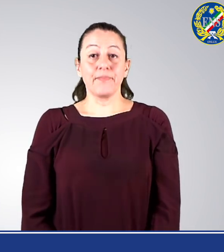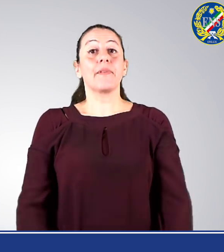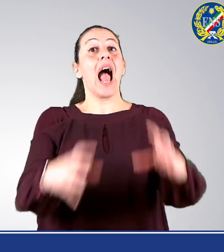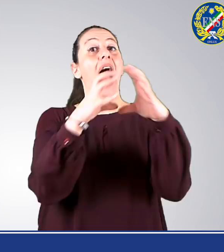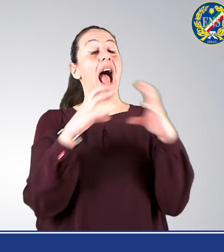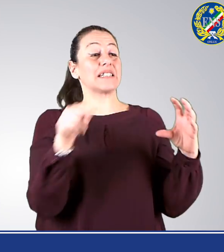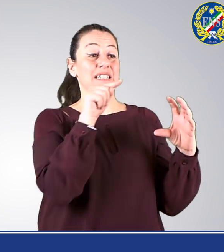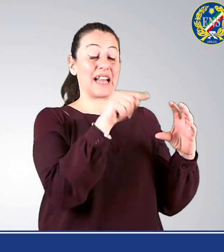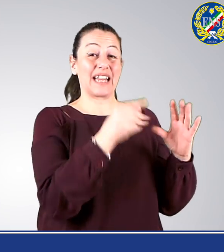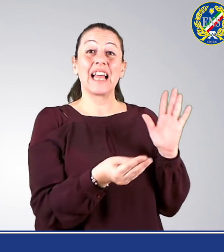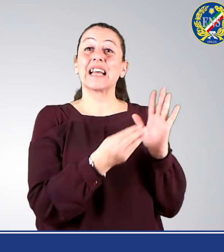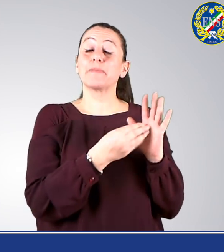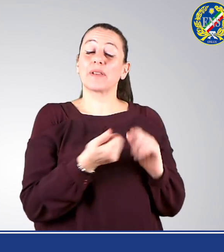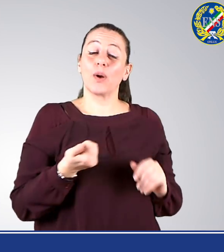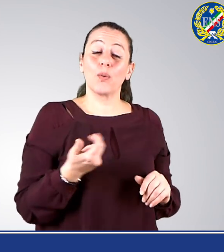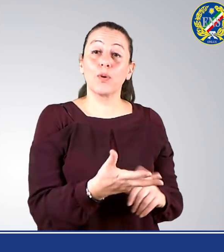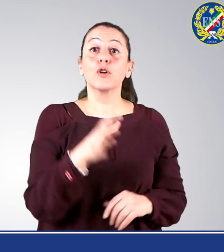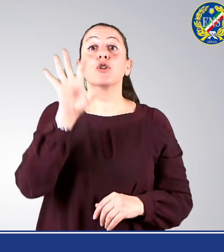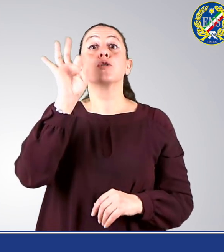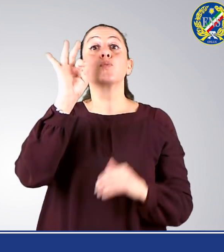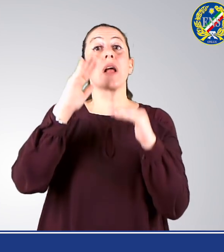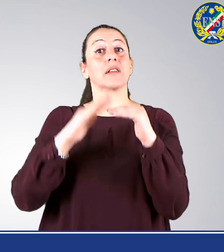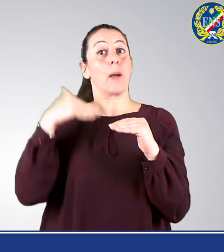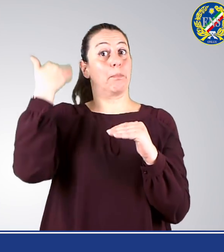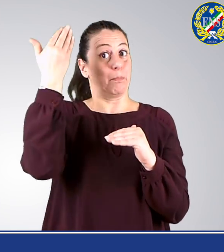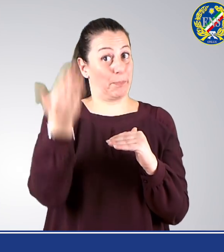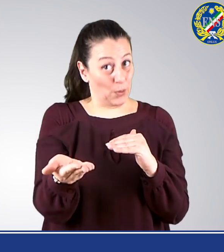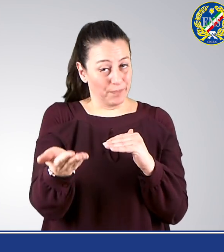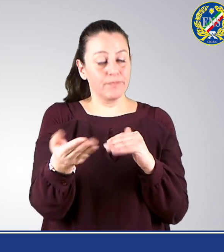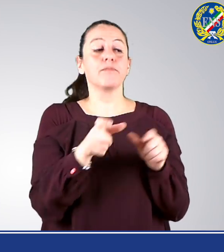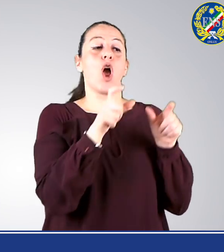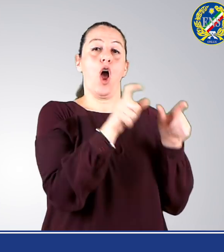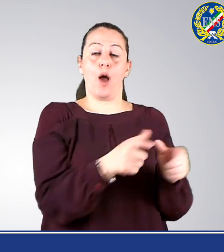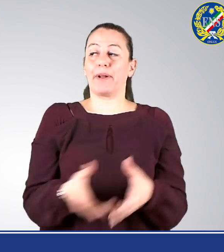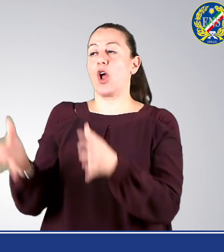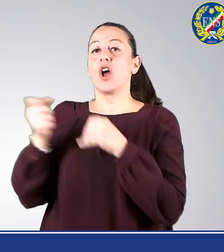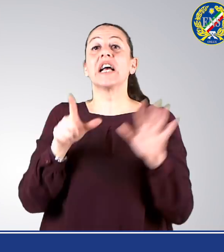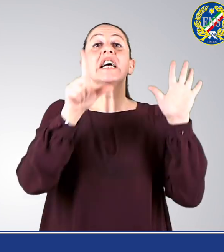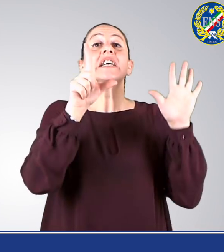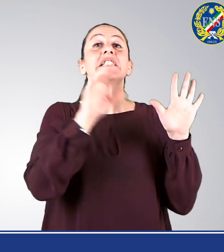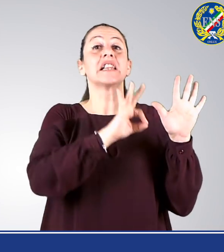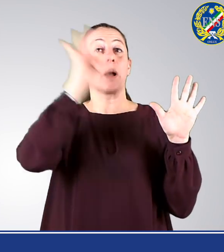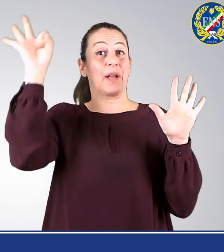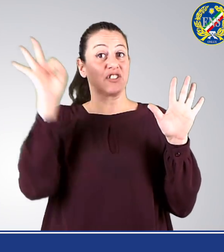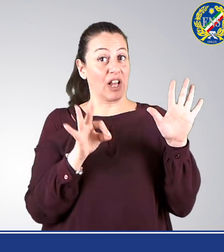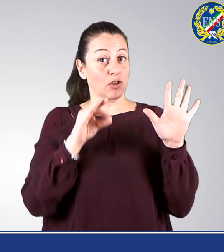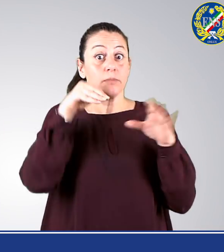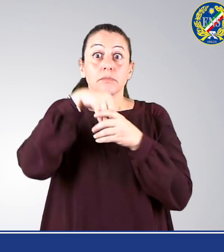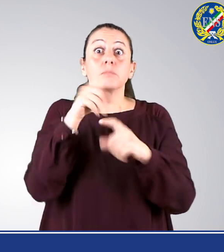Le aziende che occupano più di 50 dipendenti devono assumere un numero di disabili pari al 7% del personale